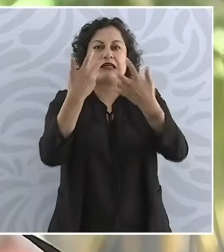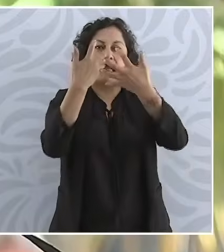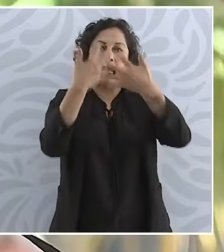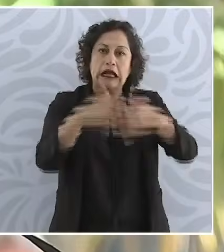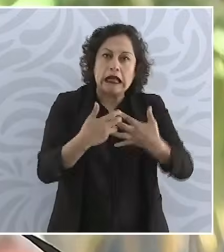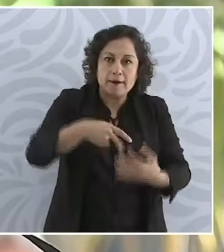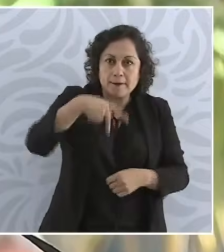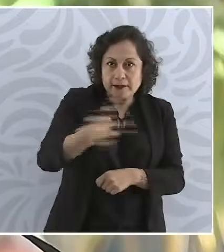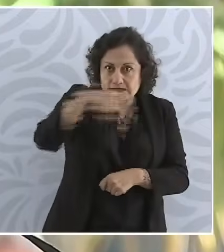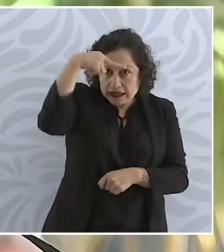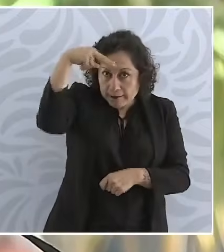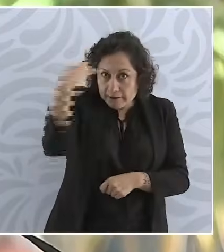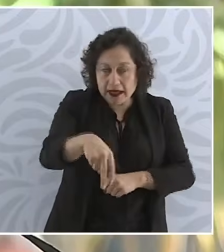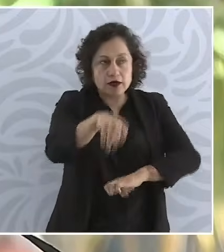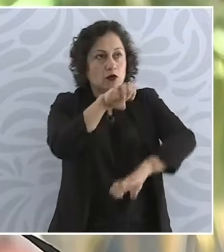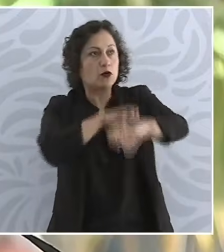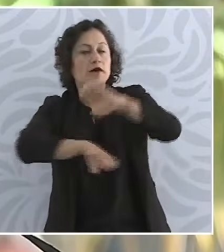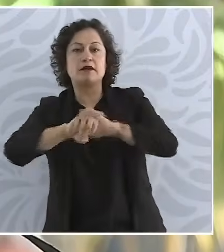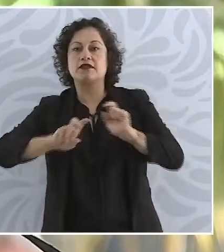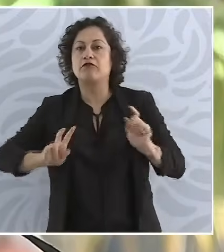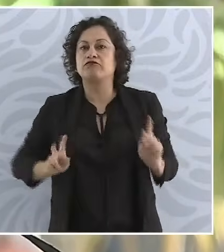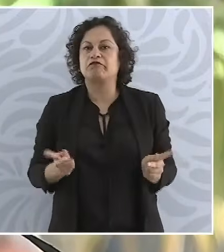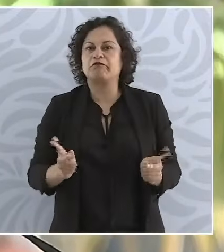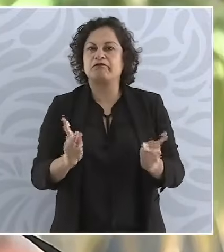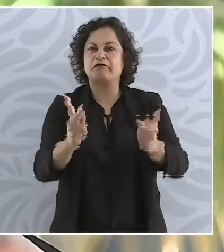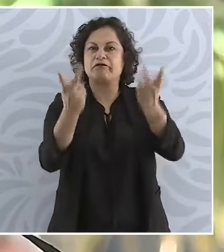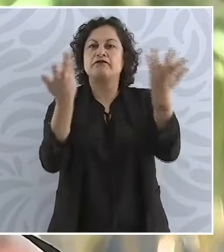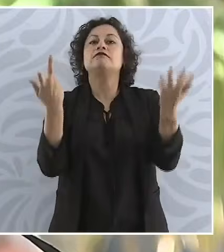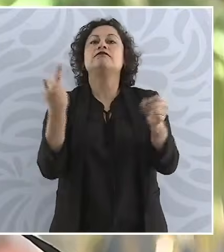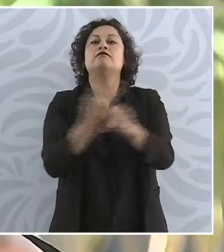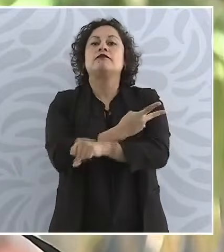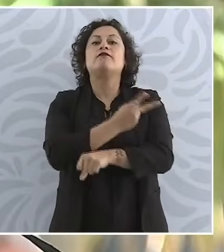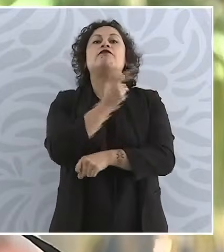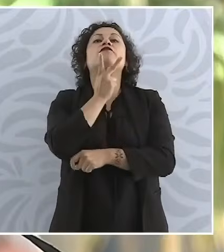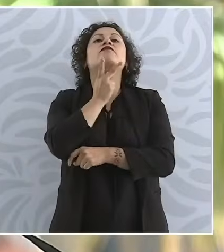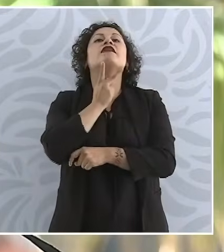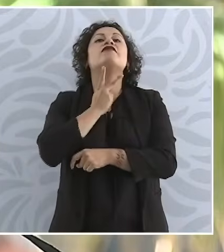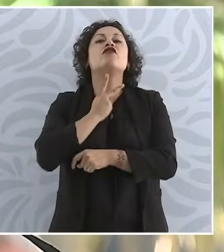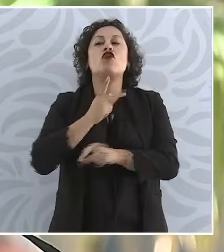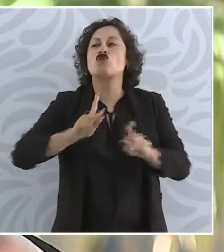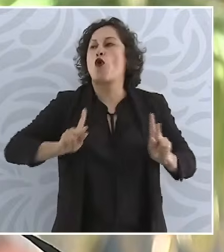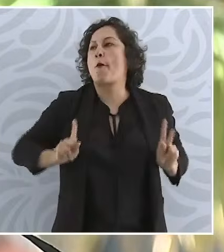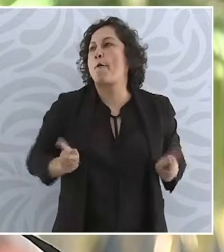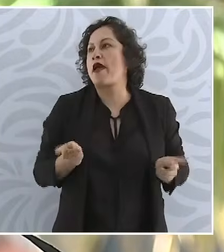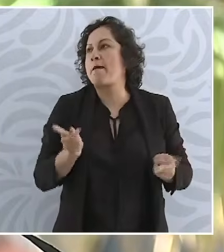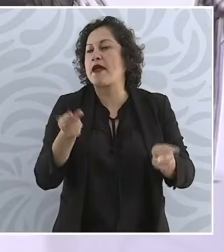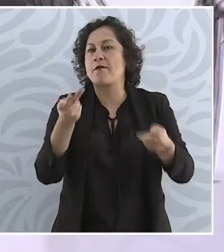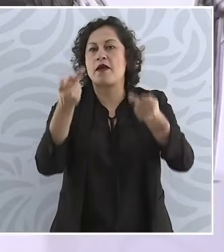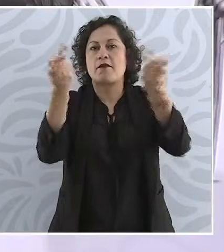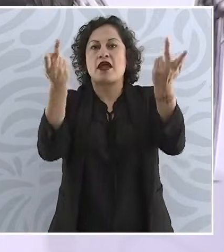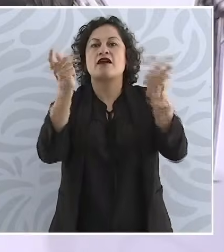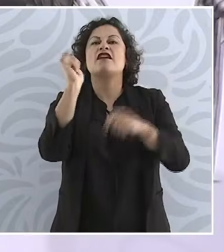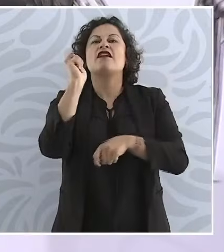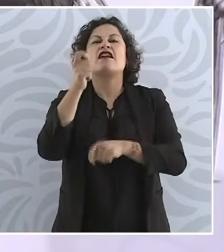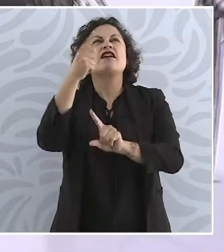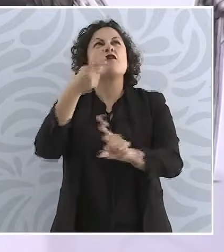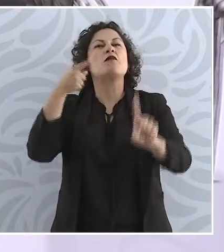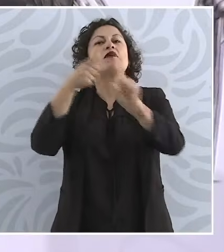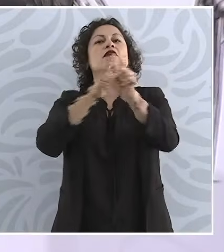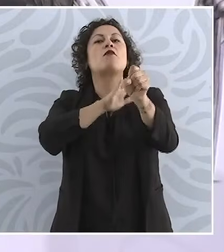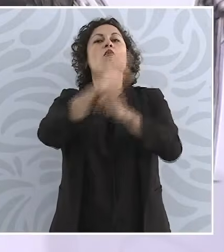dilapidar también el petróleo y buscaron a toda Costa la privatización y el desmantelamiento de